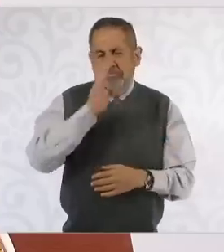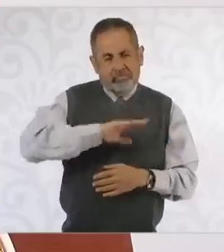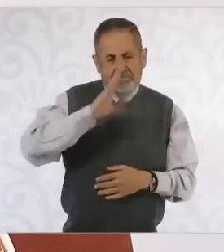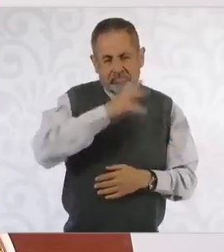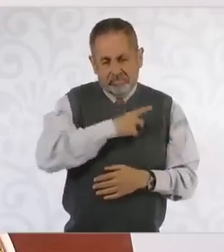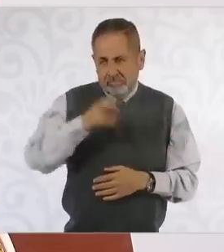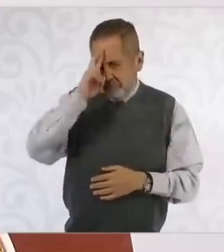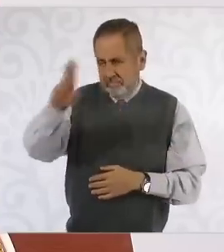sería